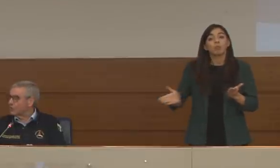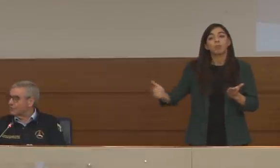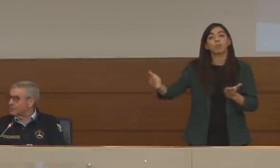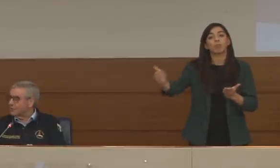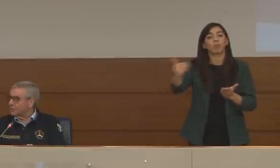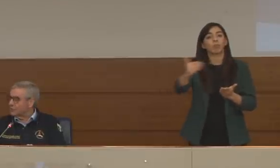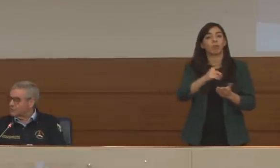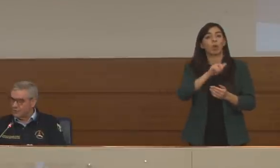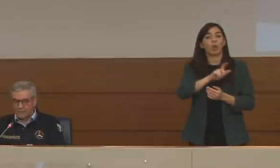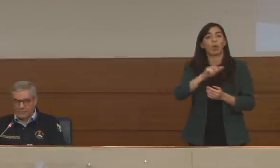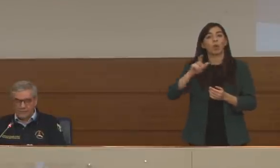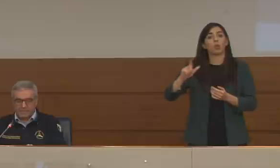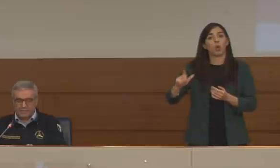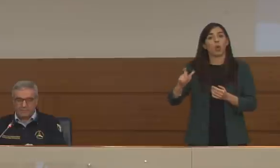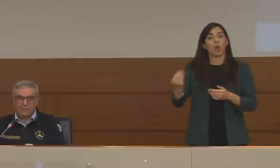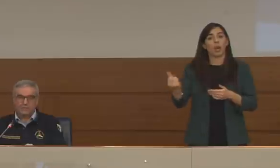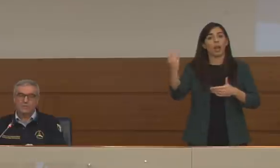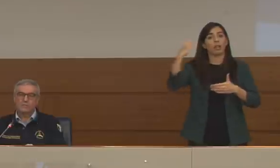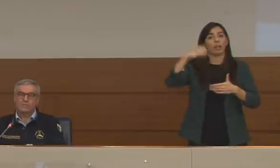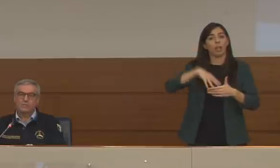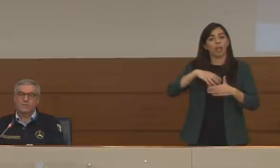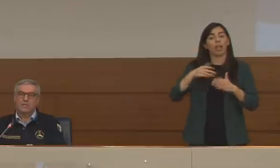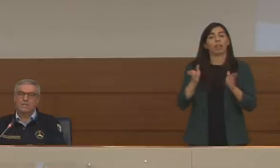corrente della donazione del Dipartimento della Protezione Civile.